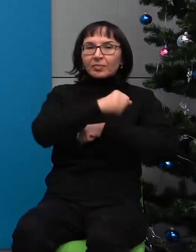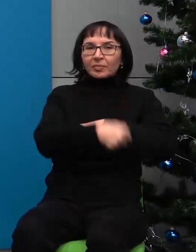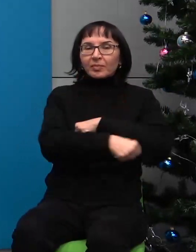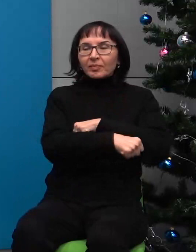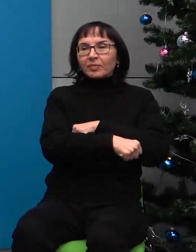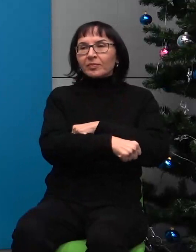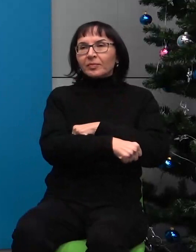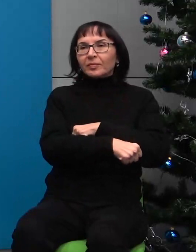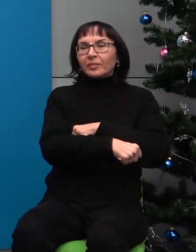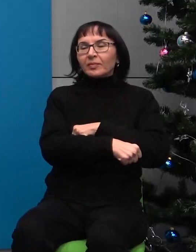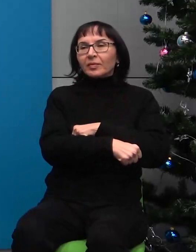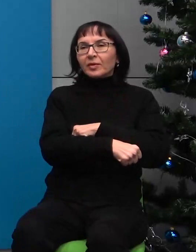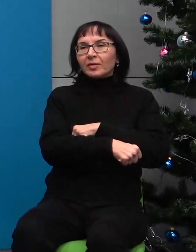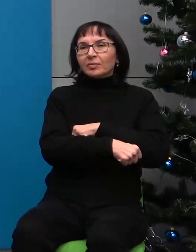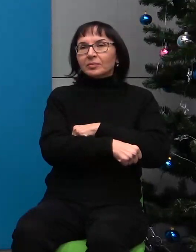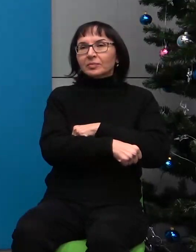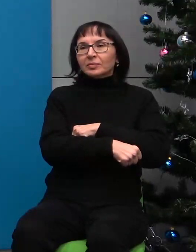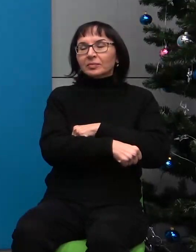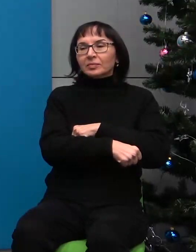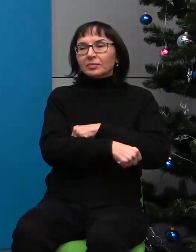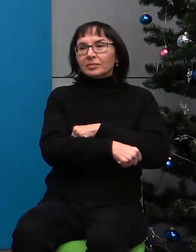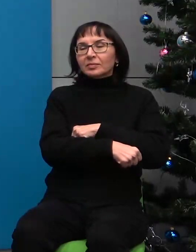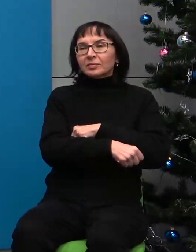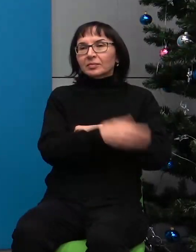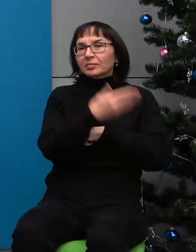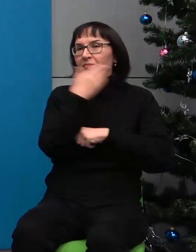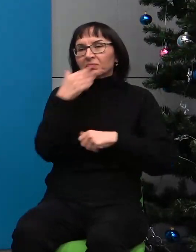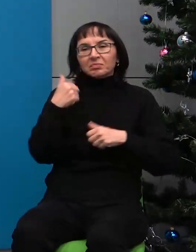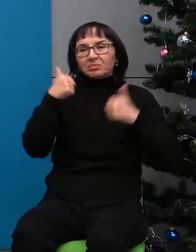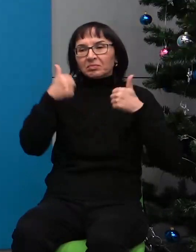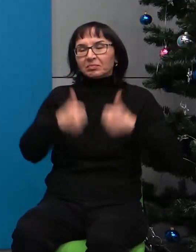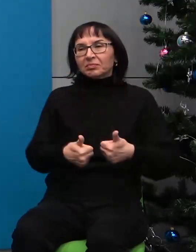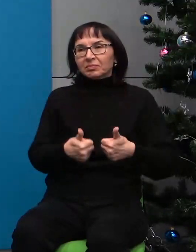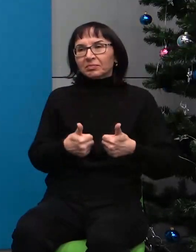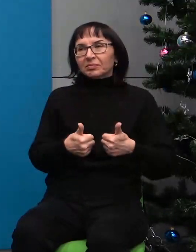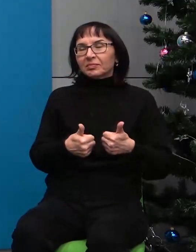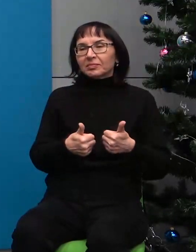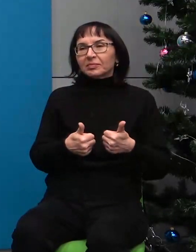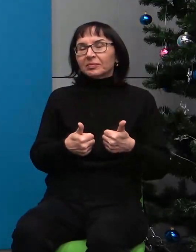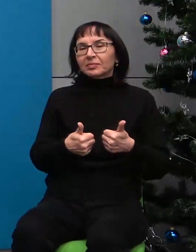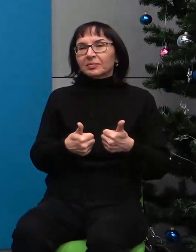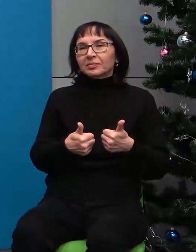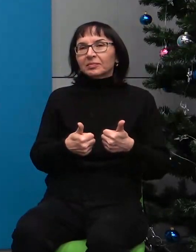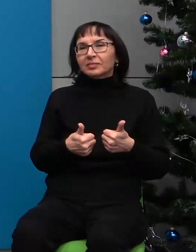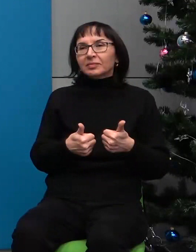bo stabilizacja żadna, chyba, że w kręgosłupie.